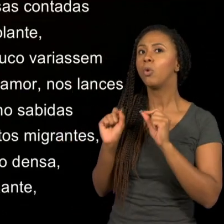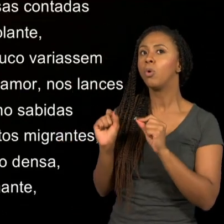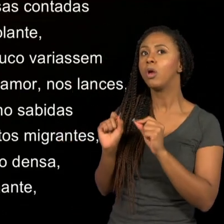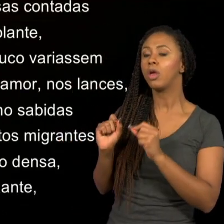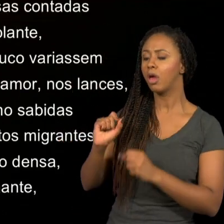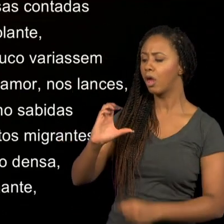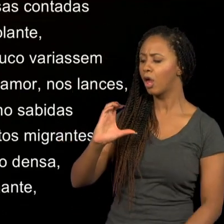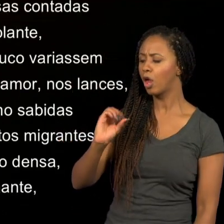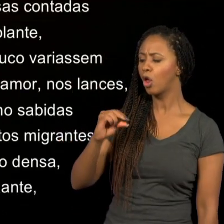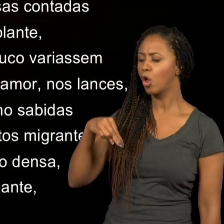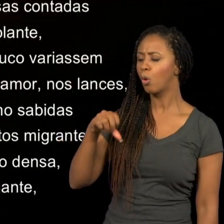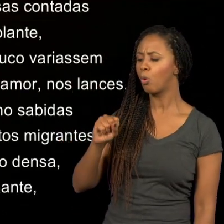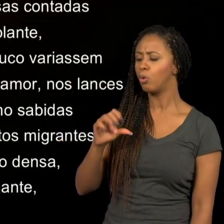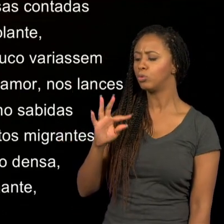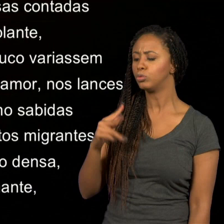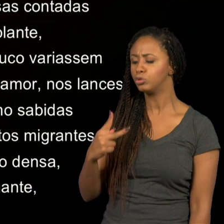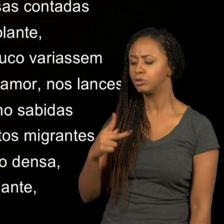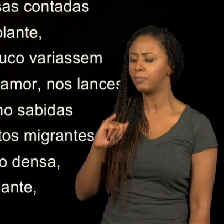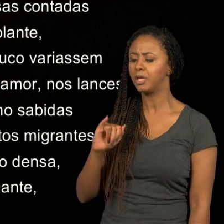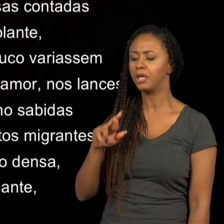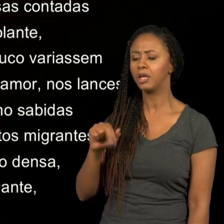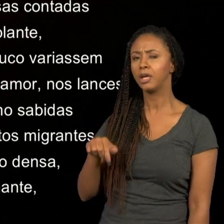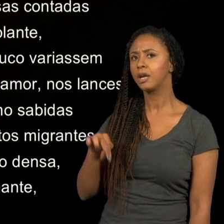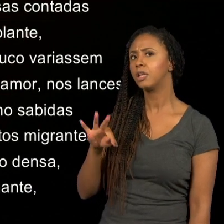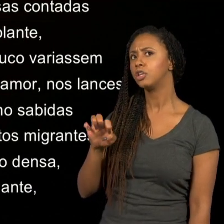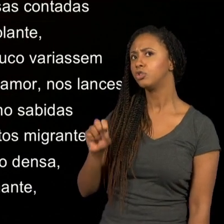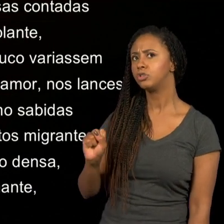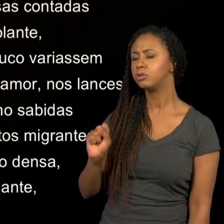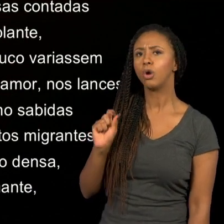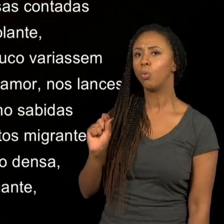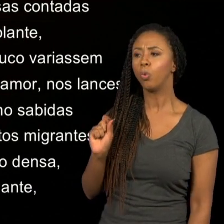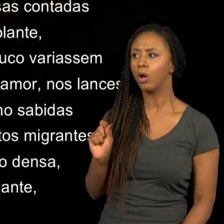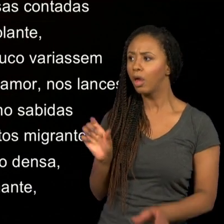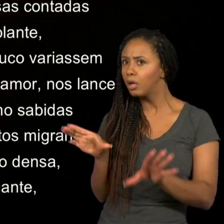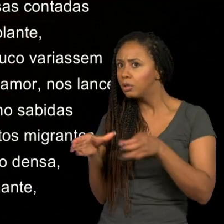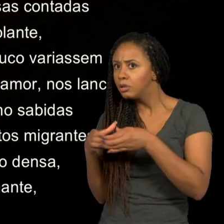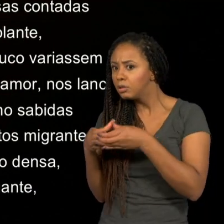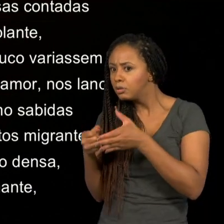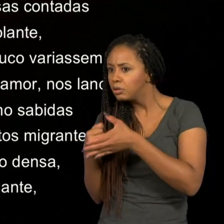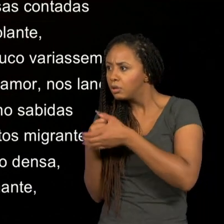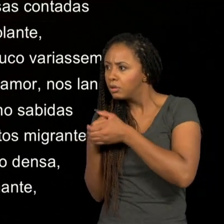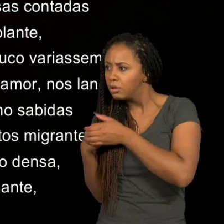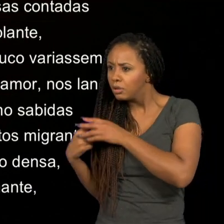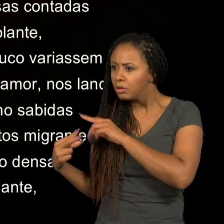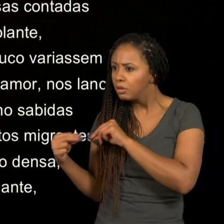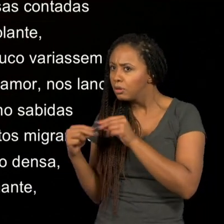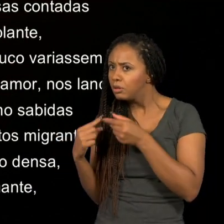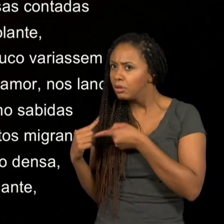FEITA ÀS ESCONDIDAS? E TRAZIAM O QUE? UMA NOVIDADE, QUE É UM ROMANCE DE BARBANTE. ROMANCE